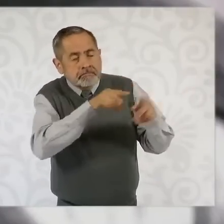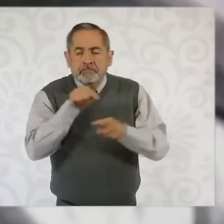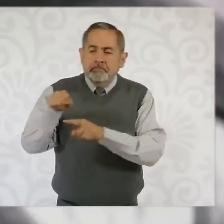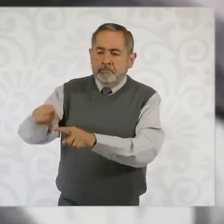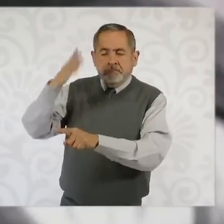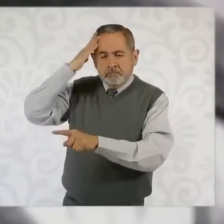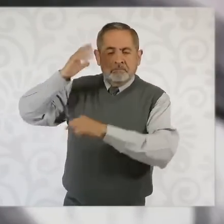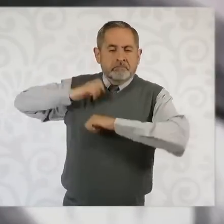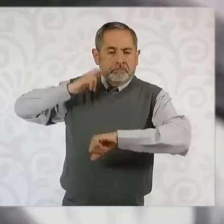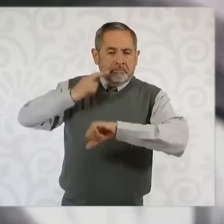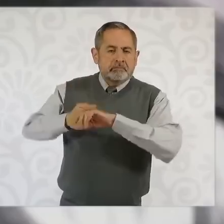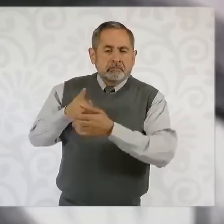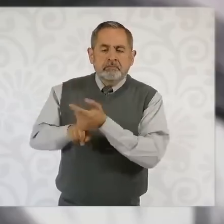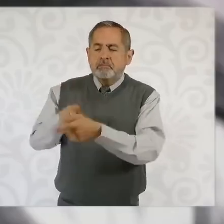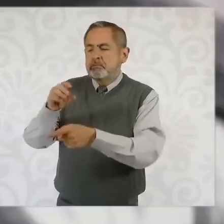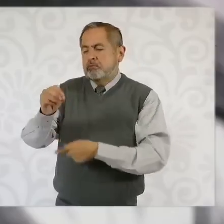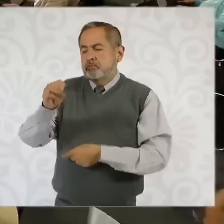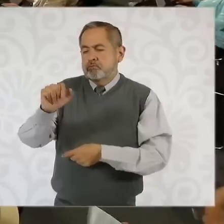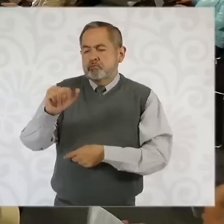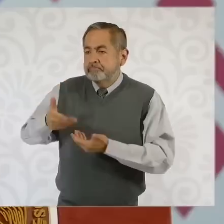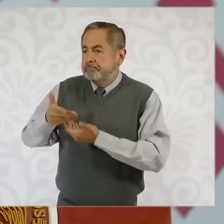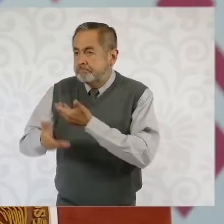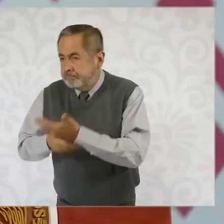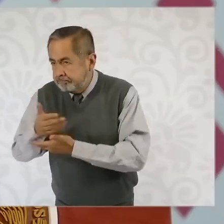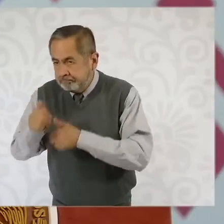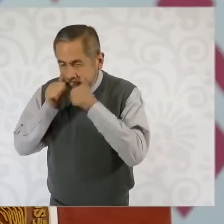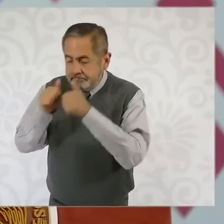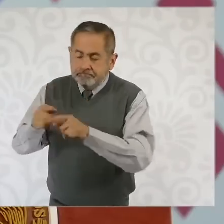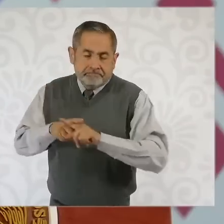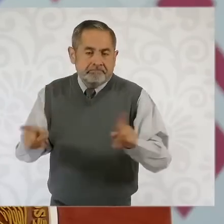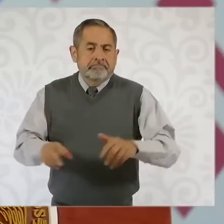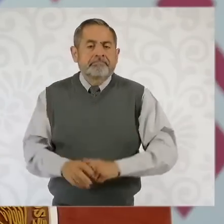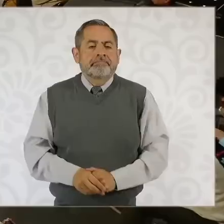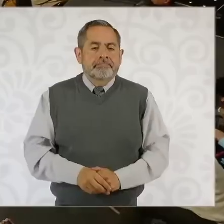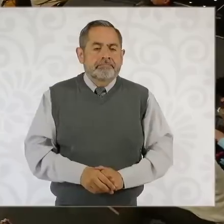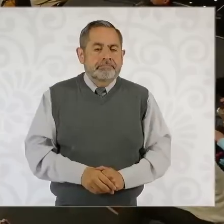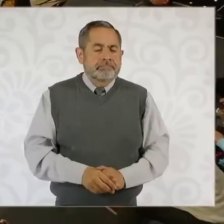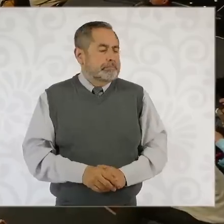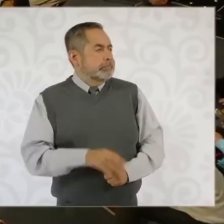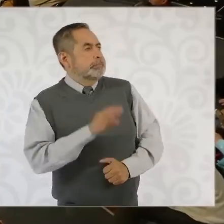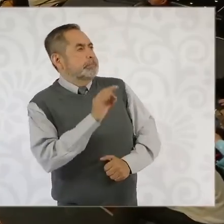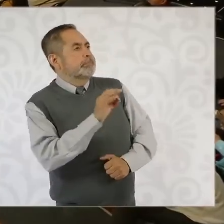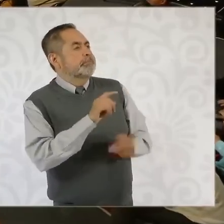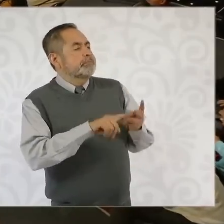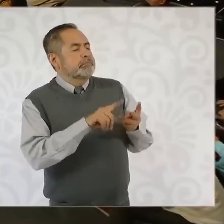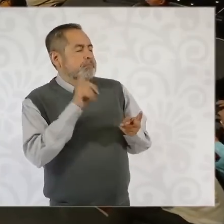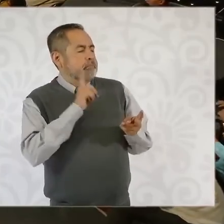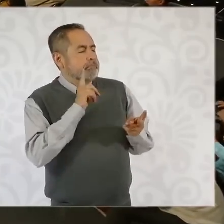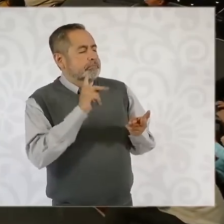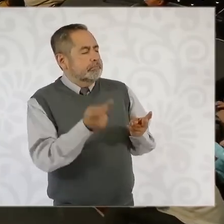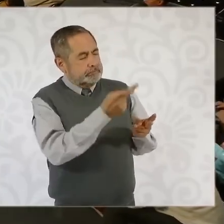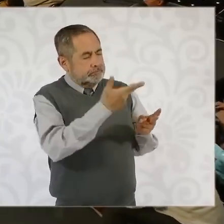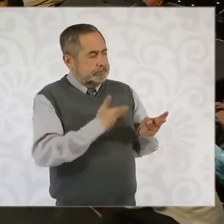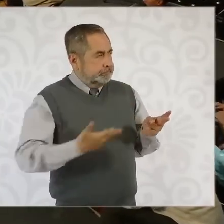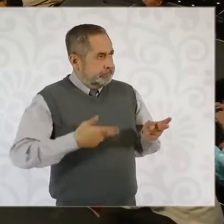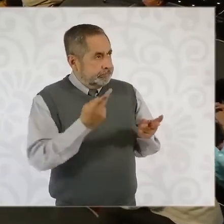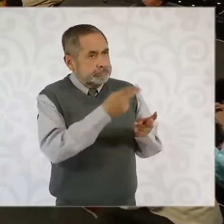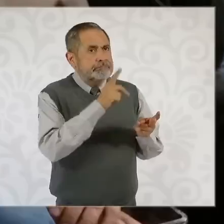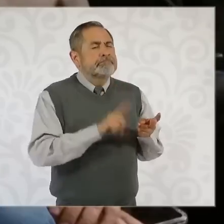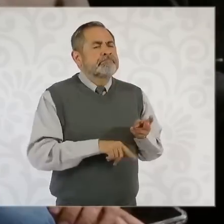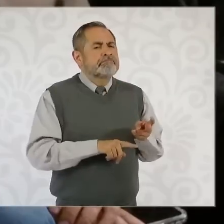secretario García harfuch de nuestro l correcto y en una pregunta más presidenta qué avances hay en